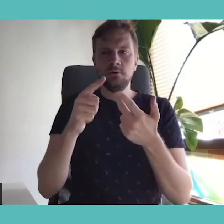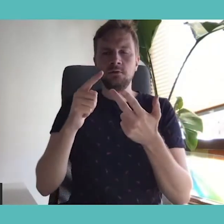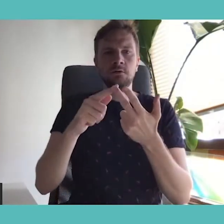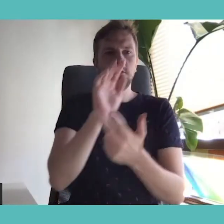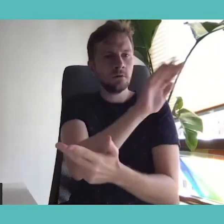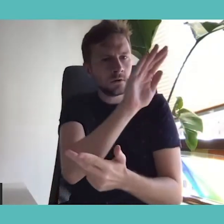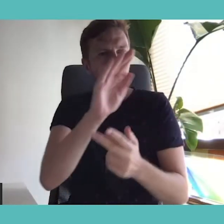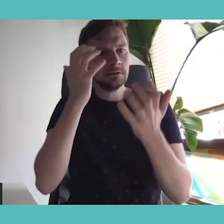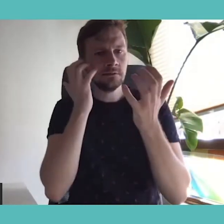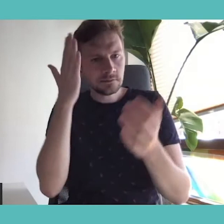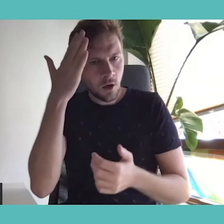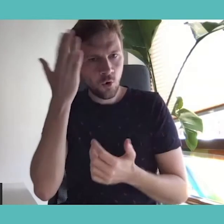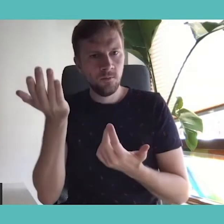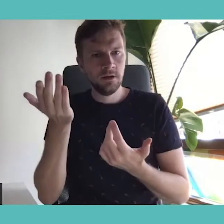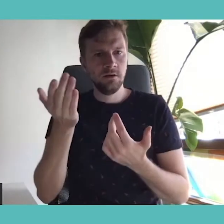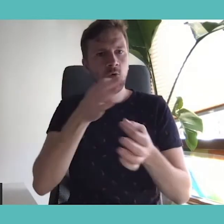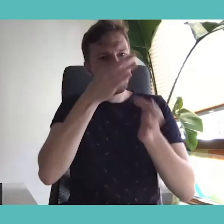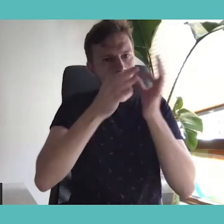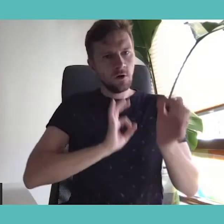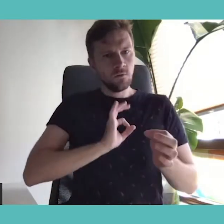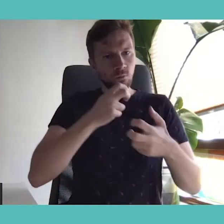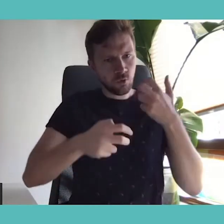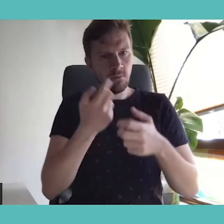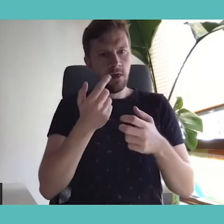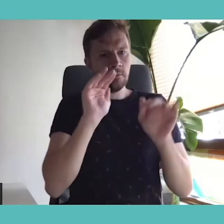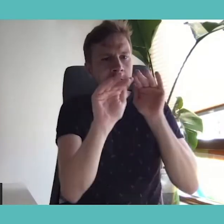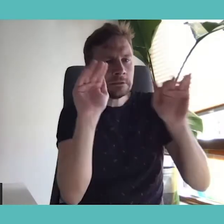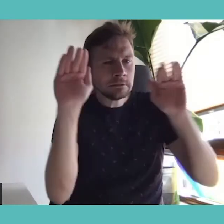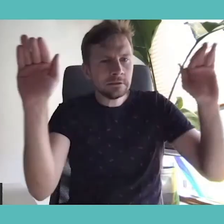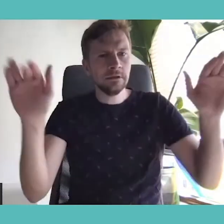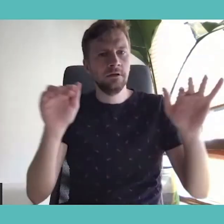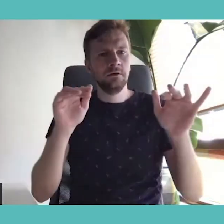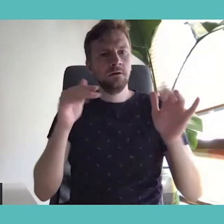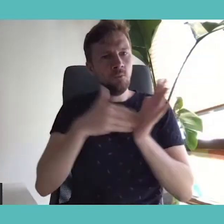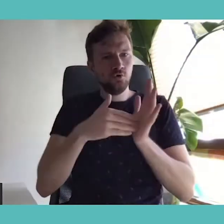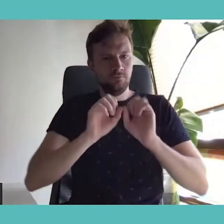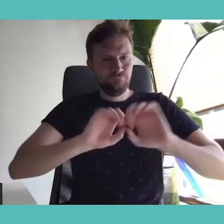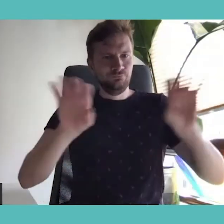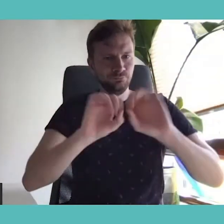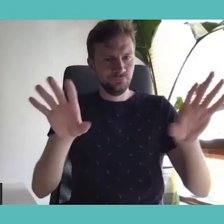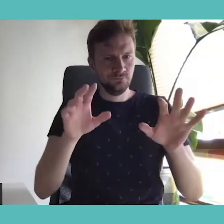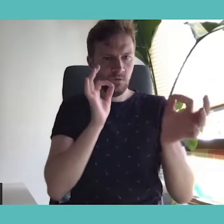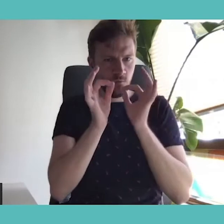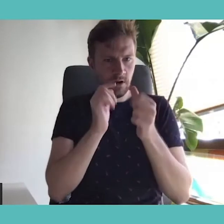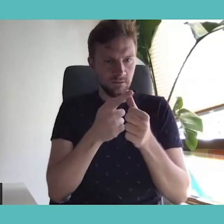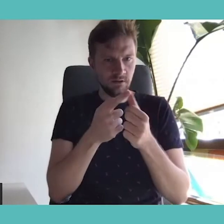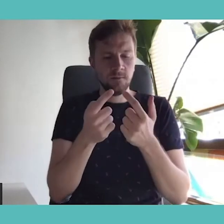Napisać do znajomych. Opowiedzieć o swoich problemach, niech to będzie przekazywane. Jest potrzeba szerzenia tych informacji.